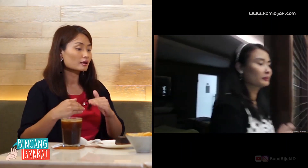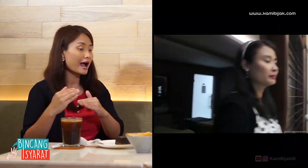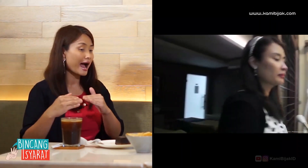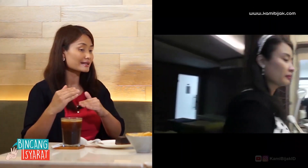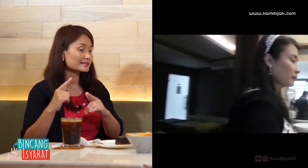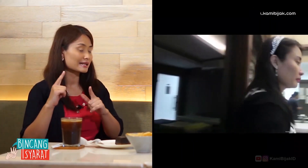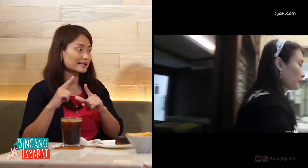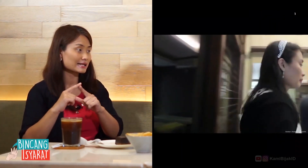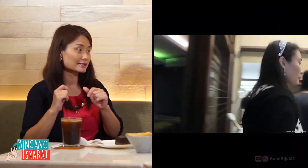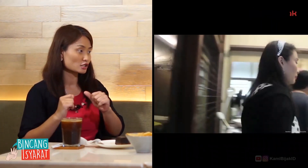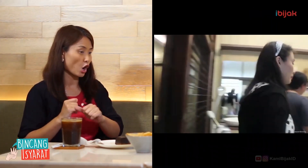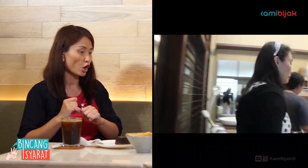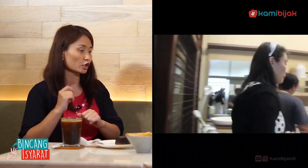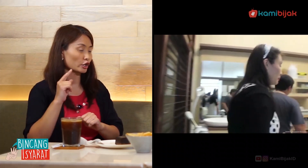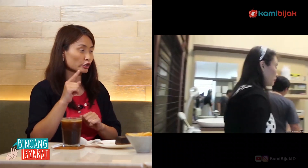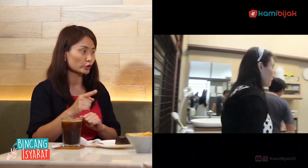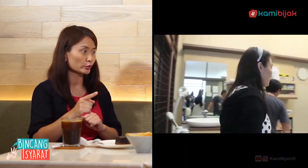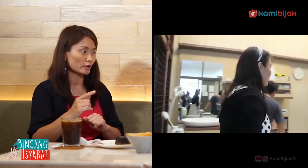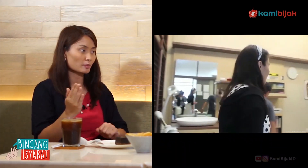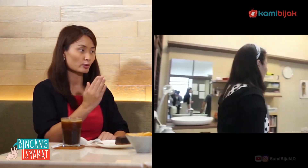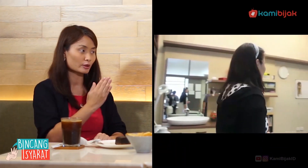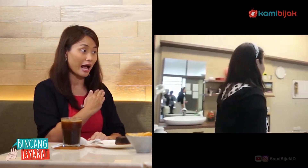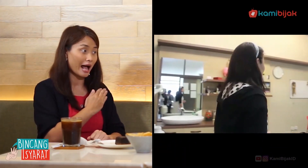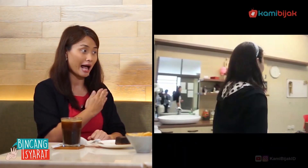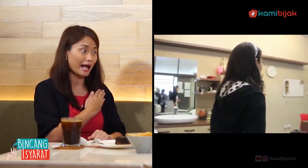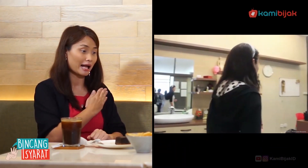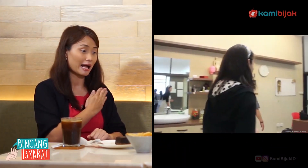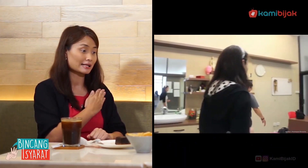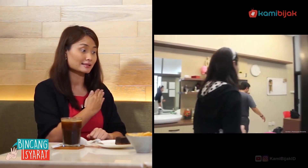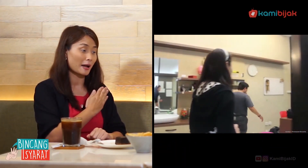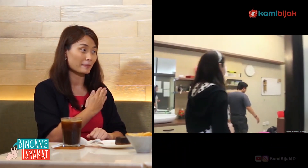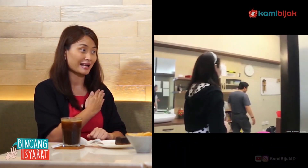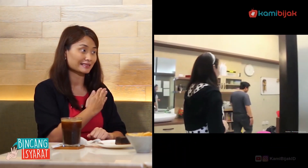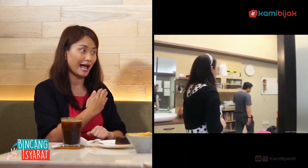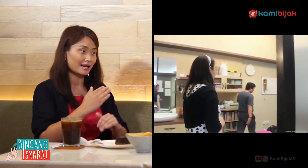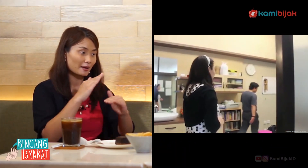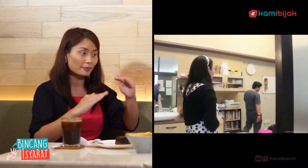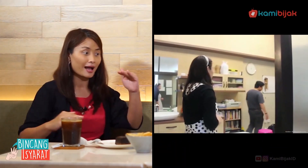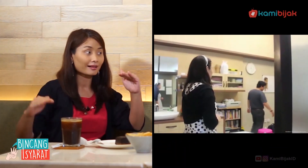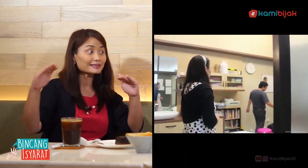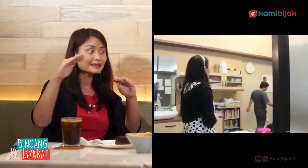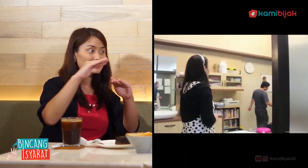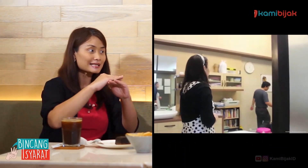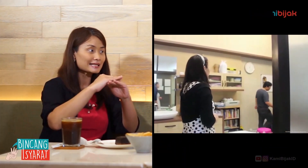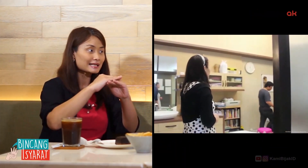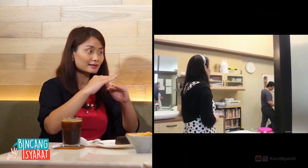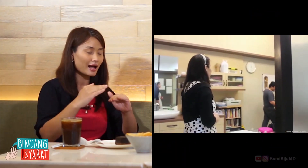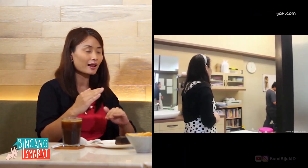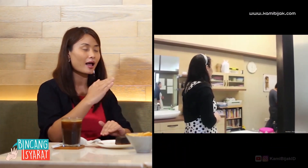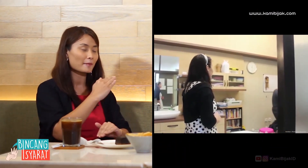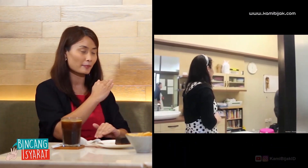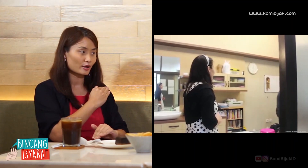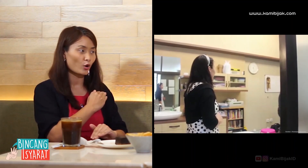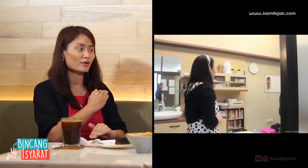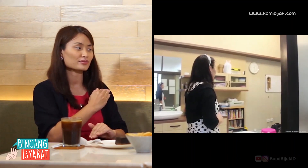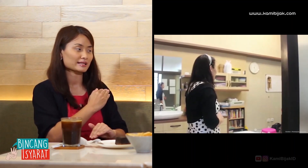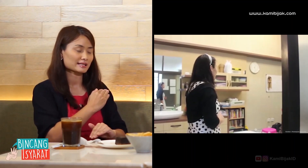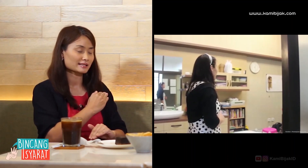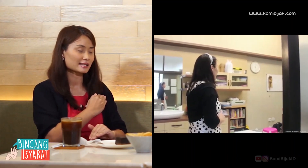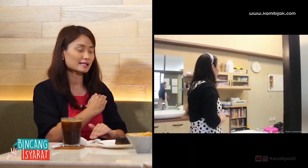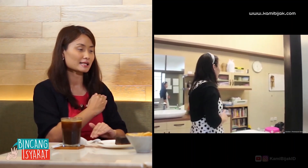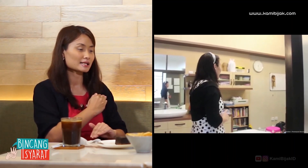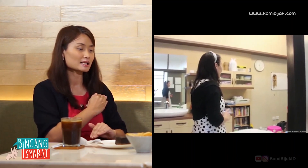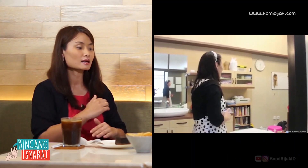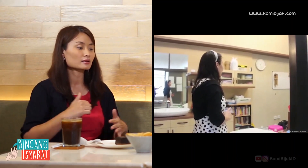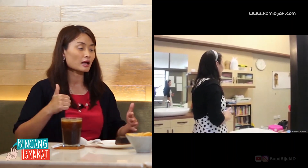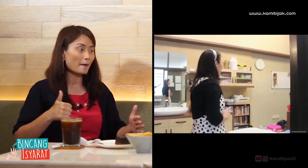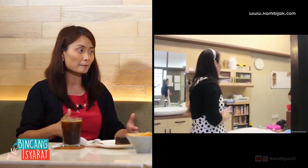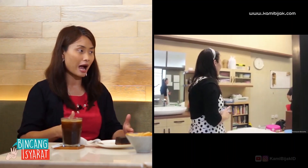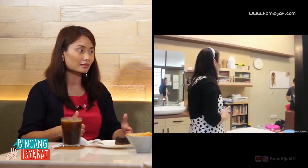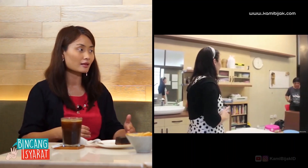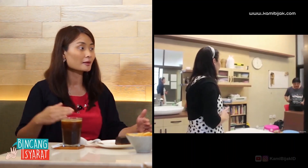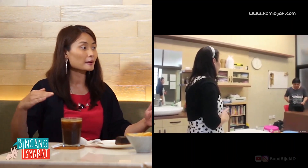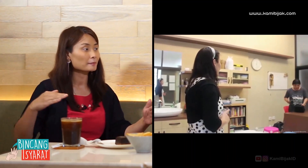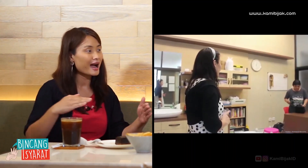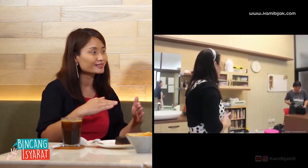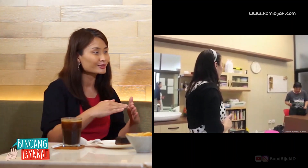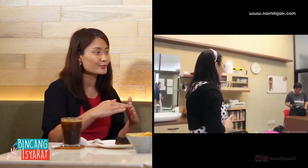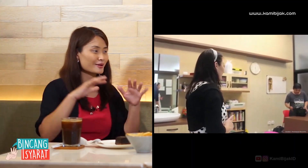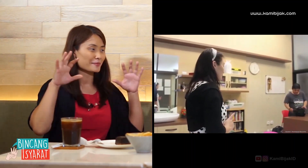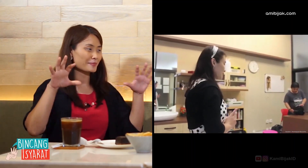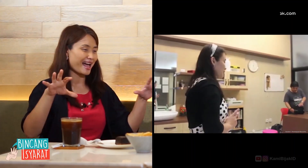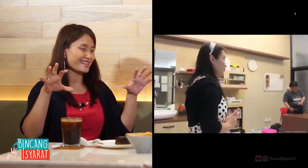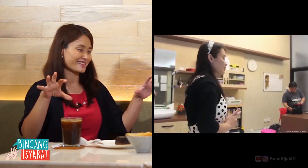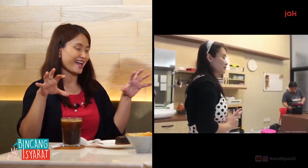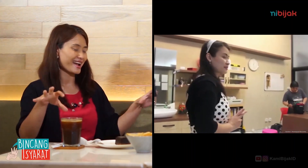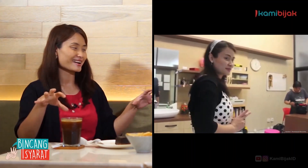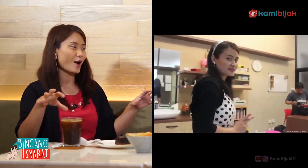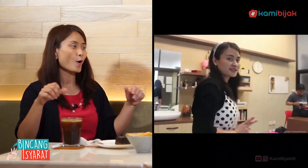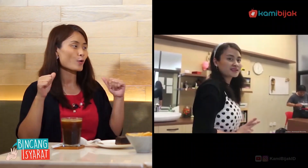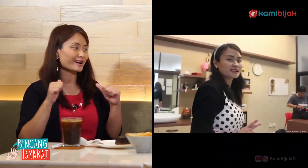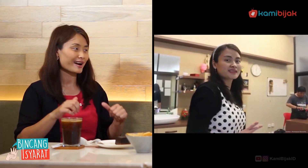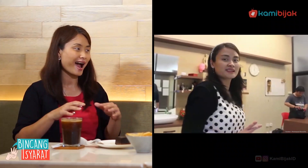Asesor itu punya jabatan lebih tinggi dalam profesi dapat membantu banyak orang